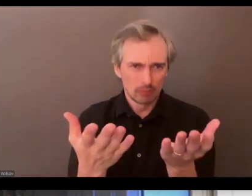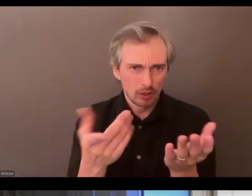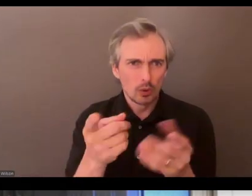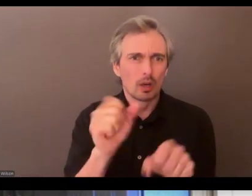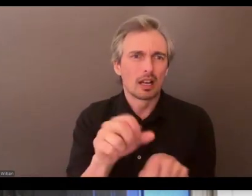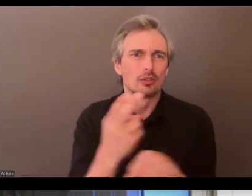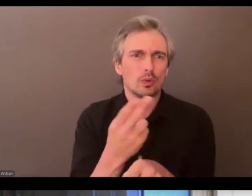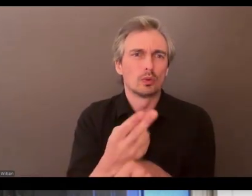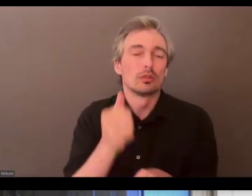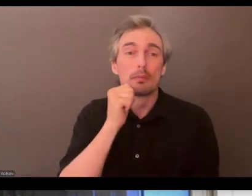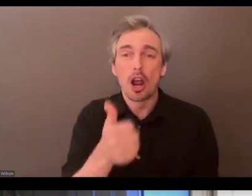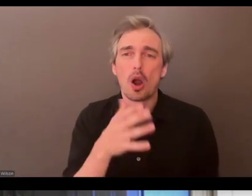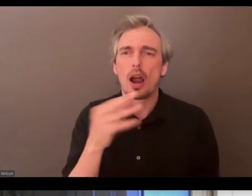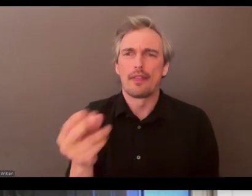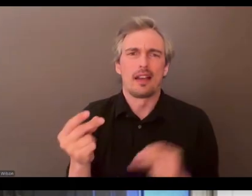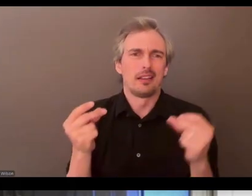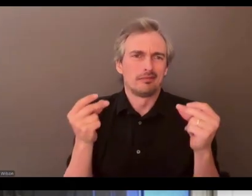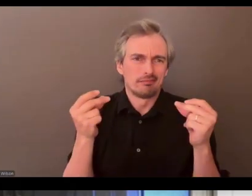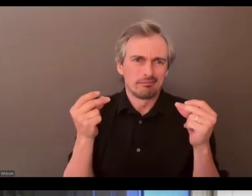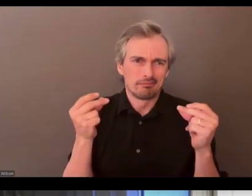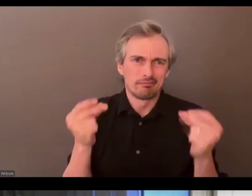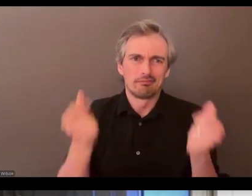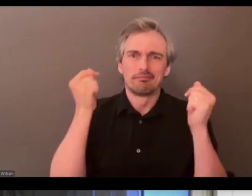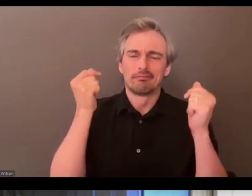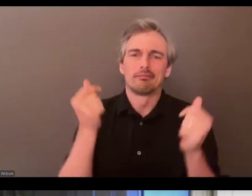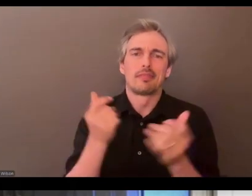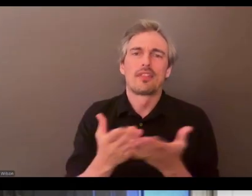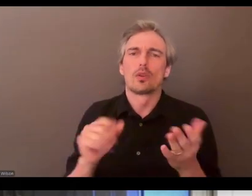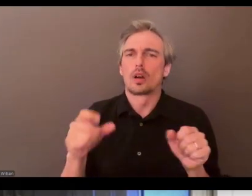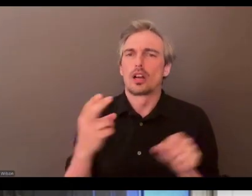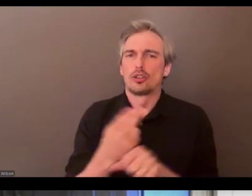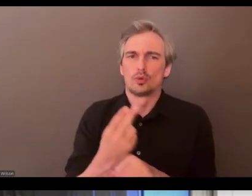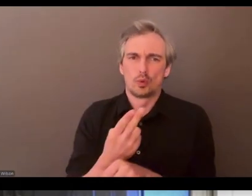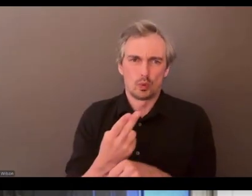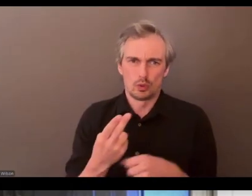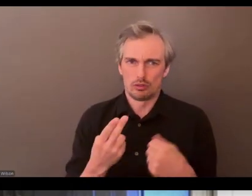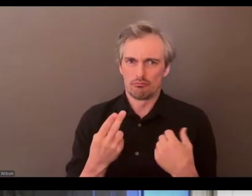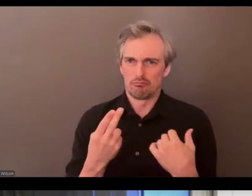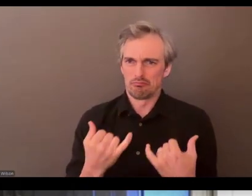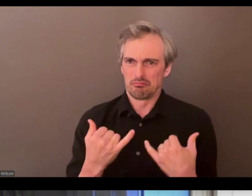そして、いくつかの重要なポイントとアクション をお伝えし、その後 Q&Aの時間を設けます。